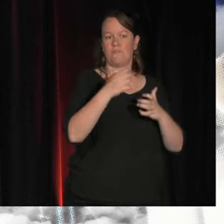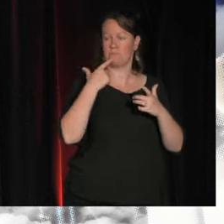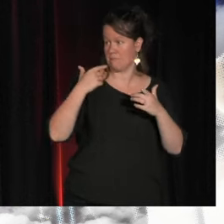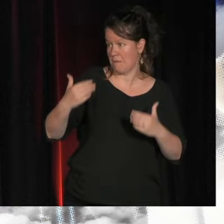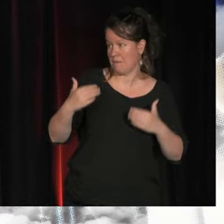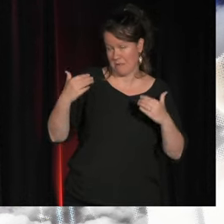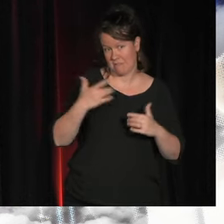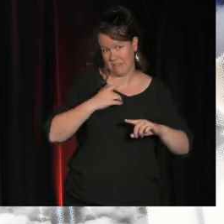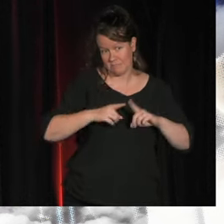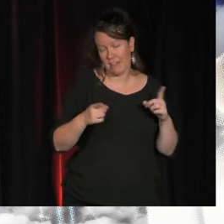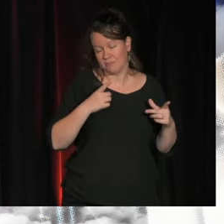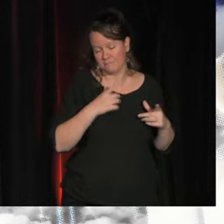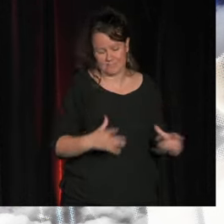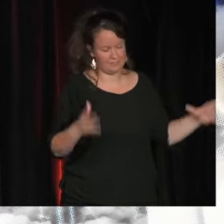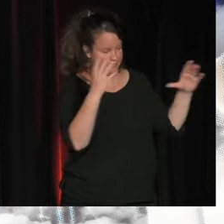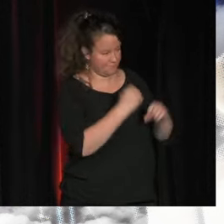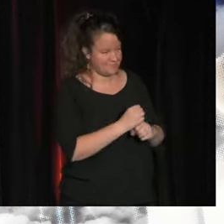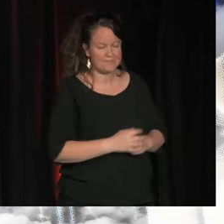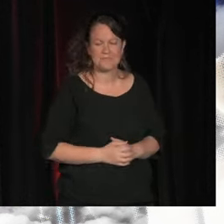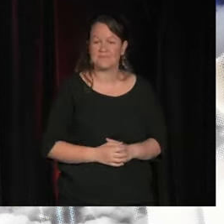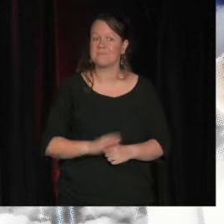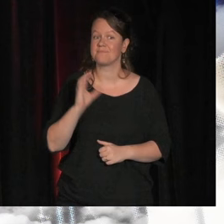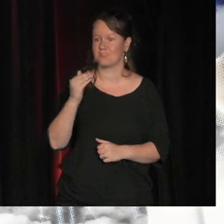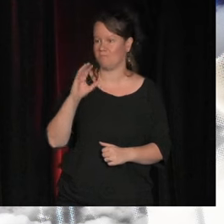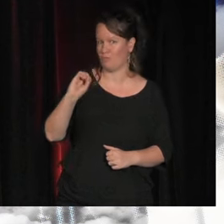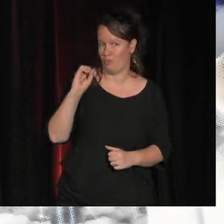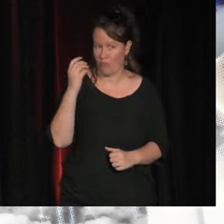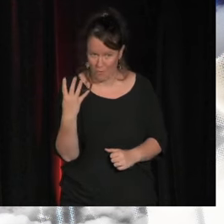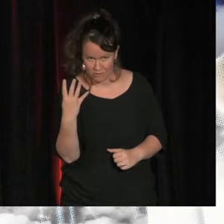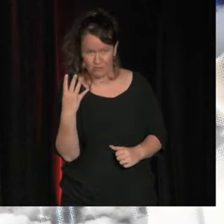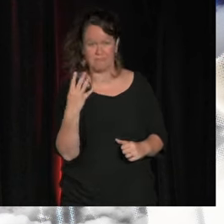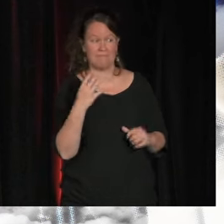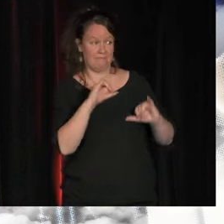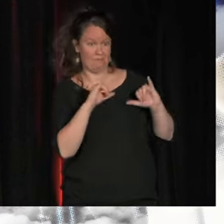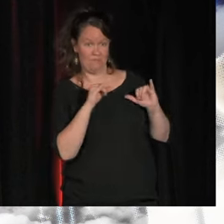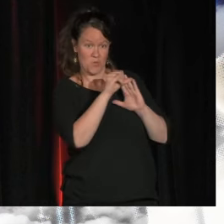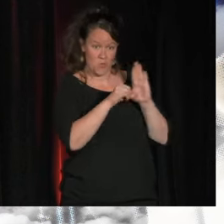Mais pour revenir sur Overwatch, ils ont justement essayé de miser sur Youtube Gaming et voilà, ils n'ont pas…